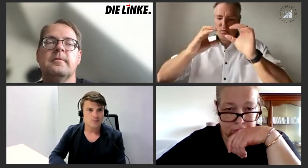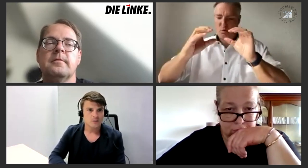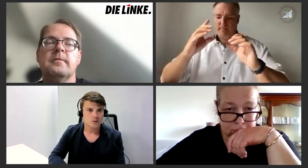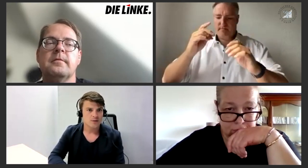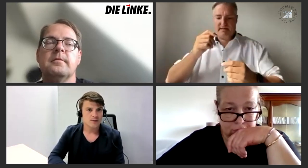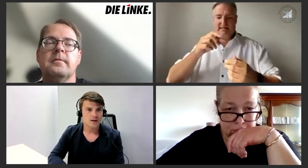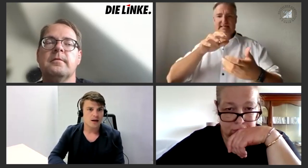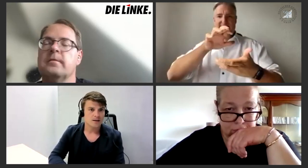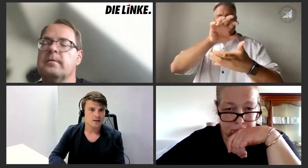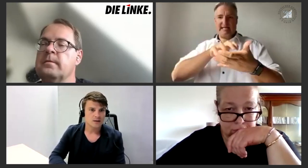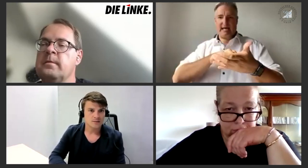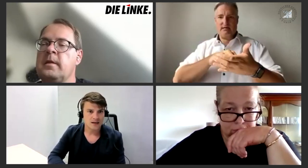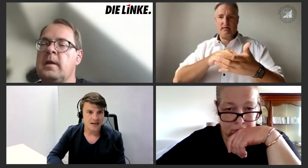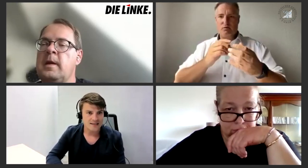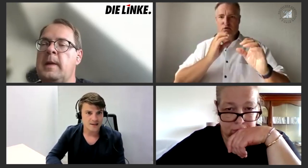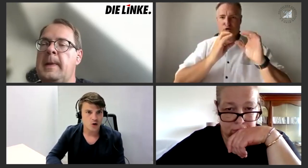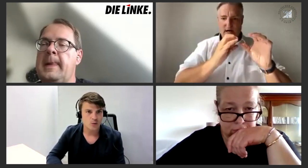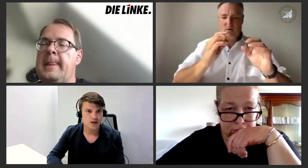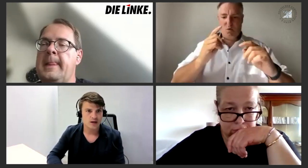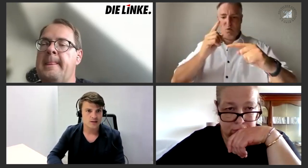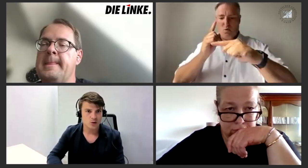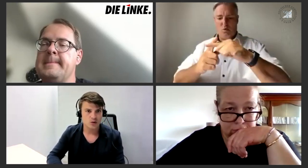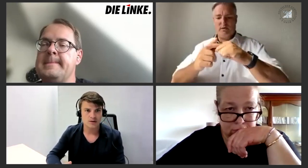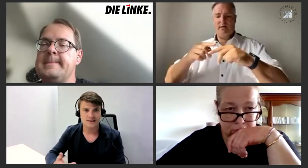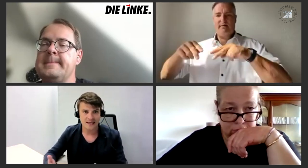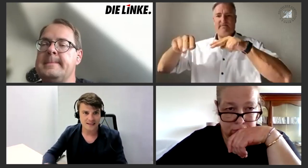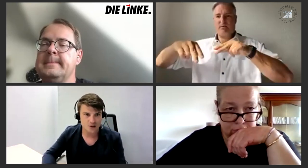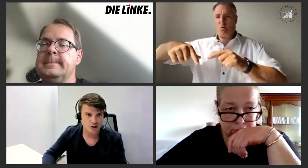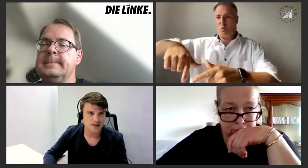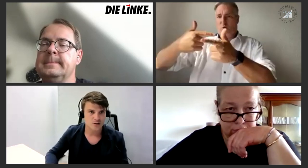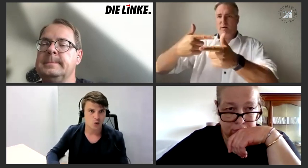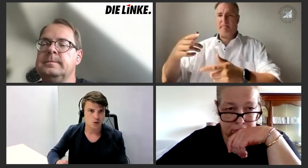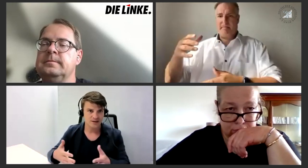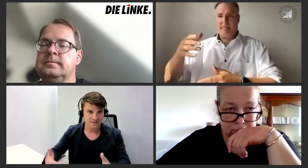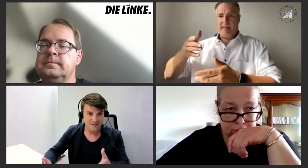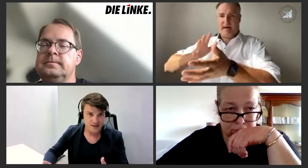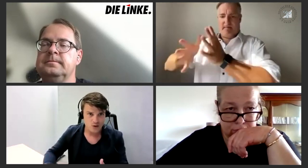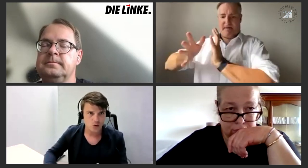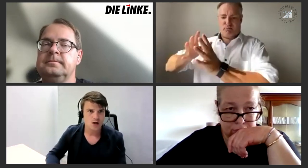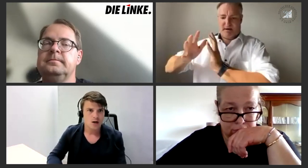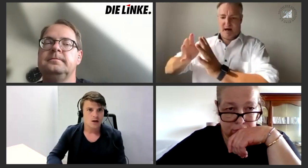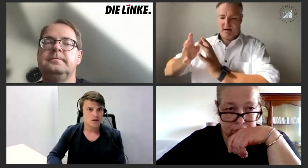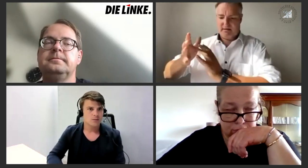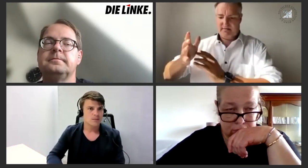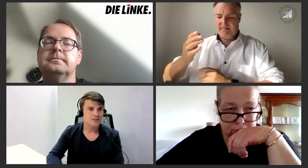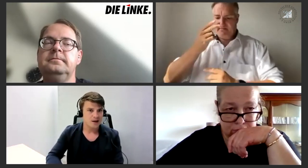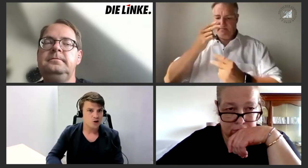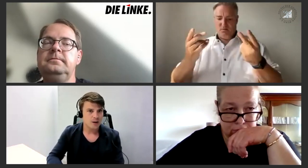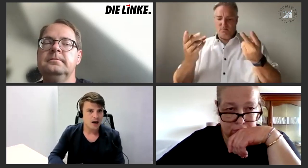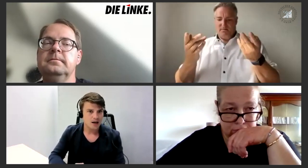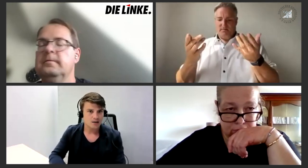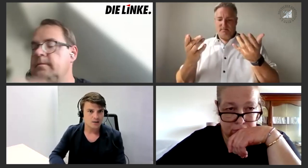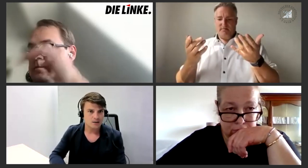ermöglichen. Zum Beispiel eine gleichzeitige Kommunikation, ein Text-Chat und Video mit